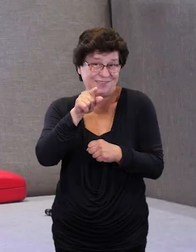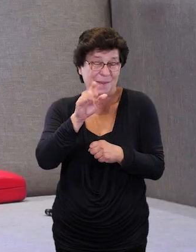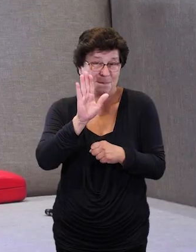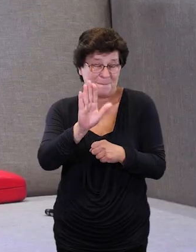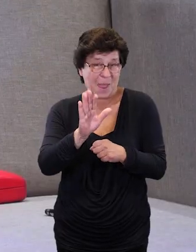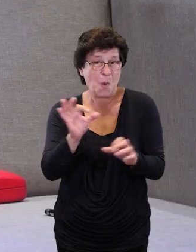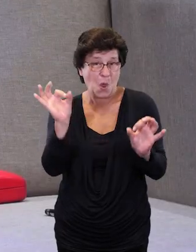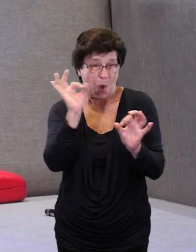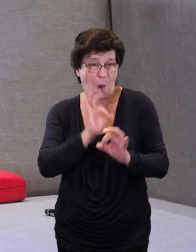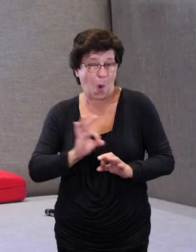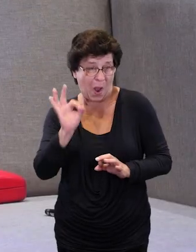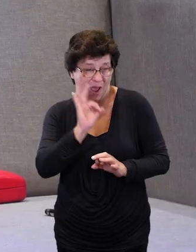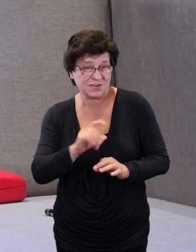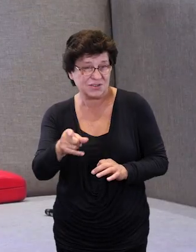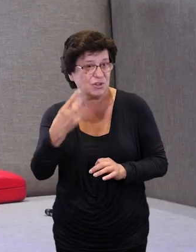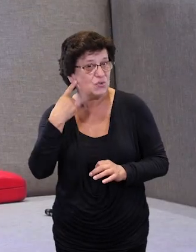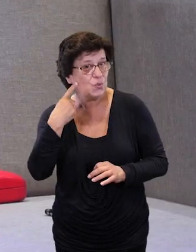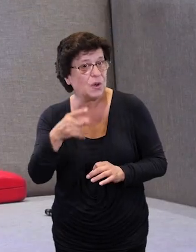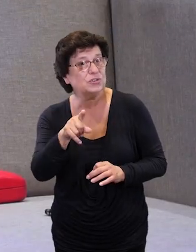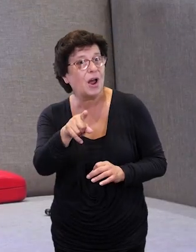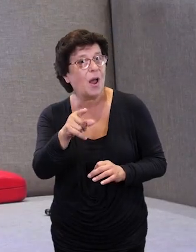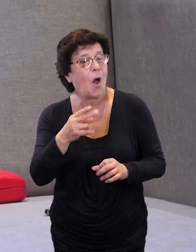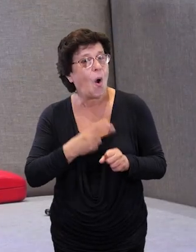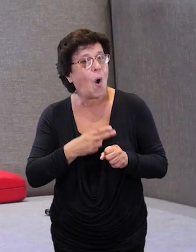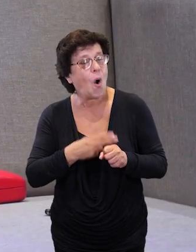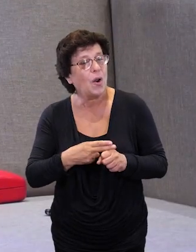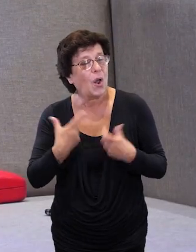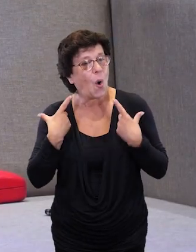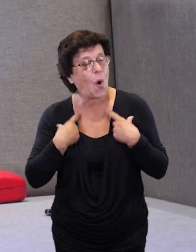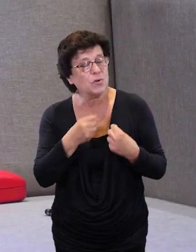słyszeć od swoich pacjentów, w jaki sposób próbowali sobie pomóc,